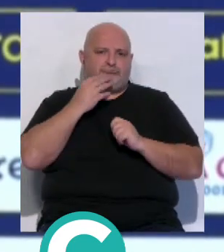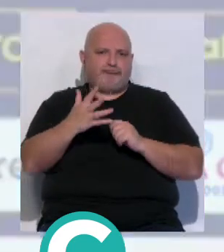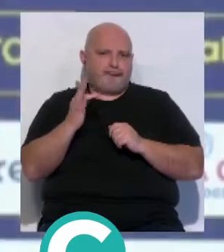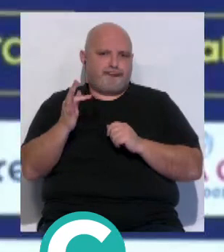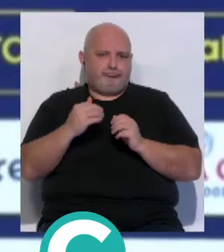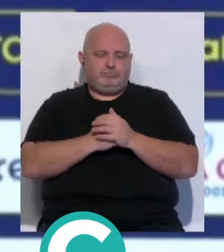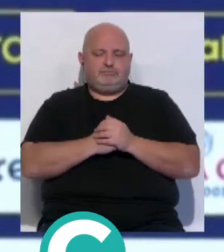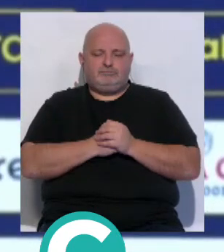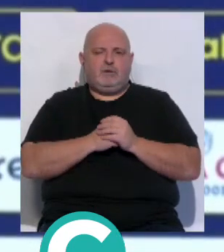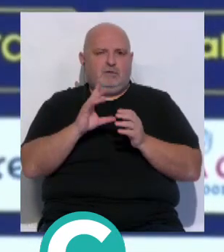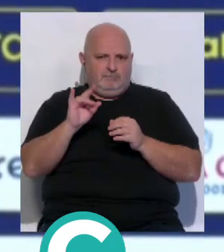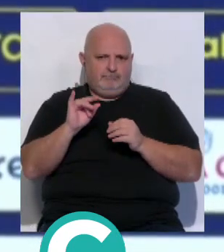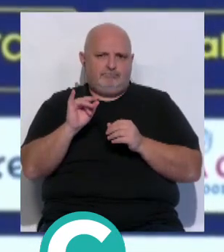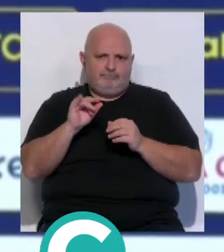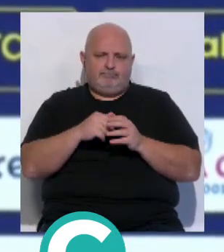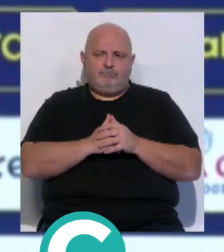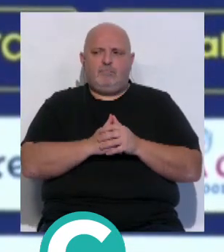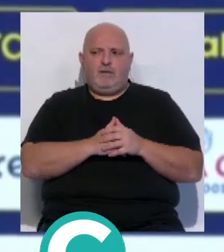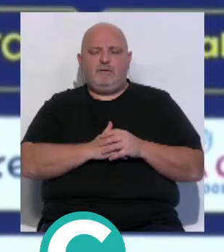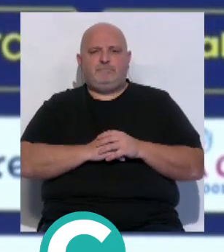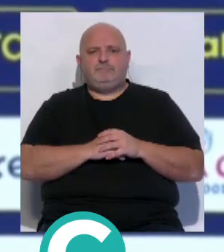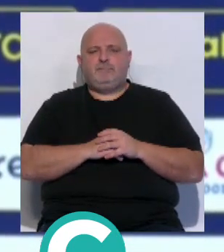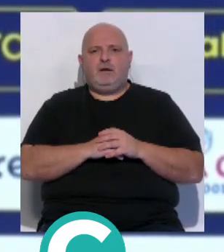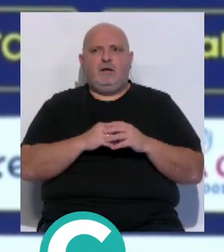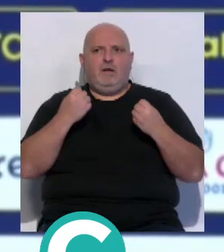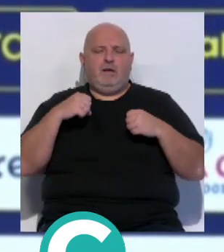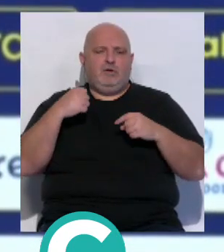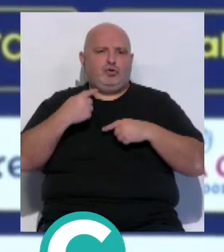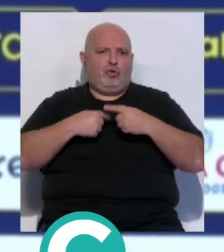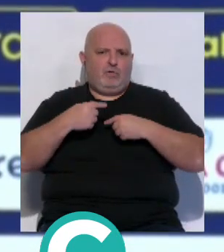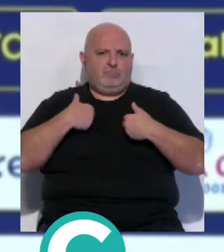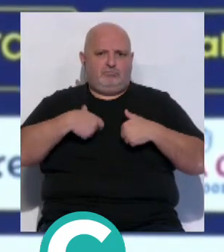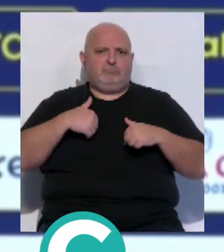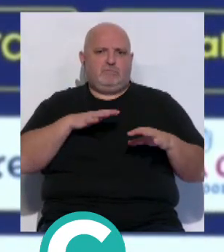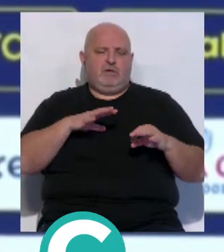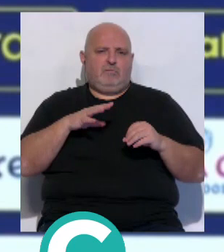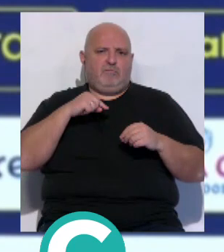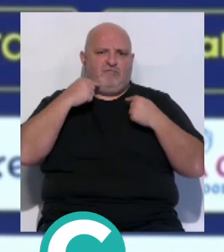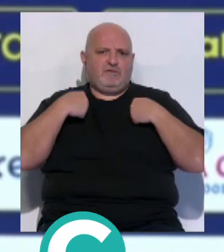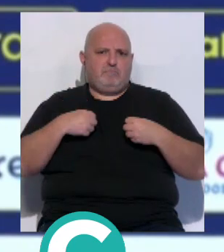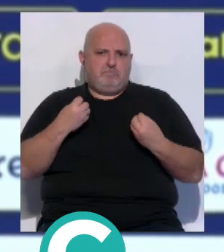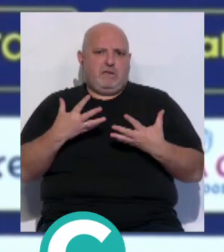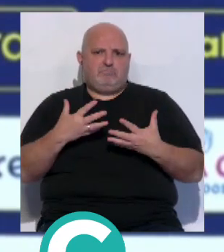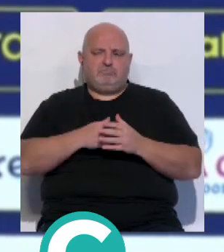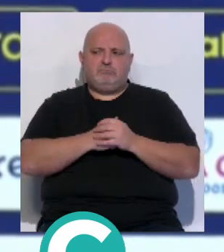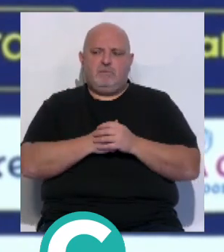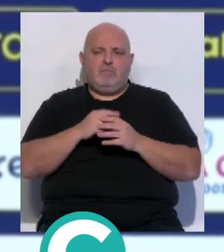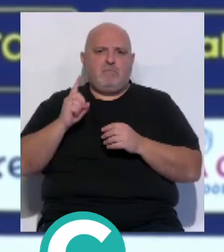estaba entrené todos los días y estoy muy bien físicamente Así que nada a las órdenes lo que